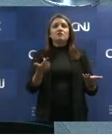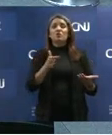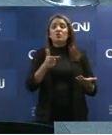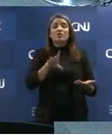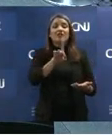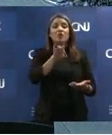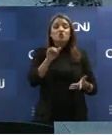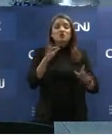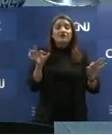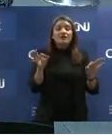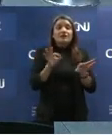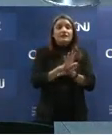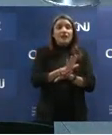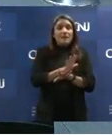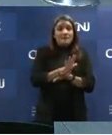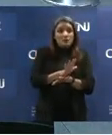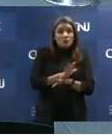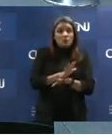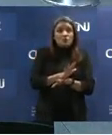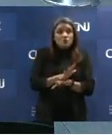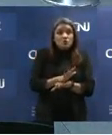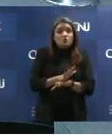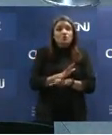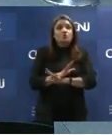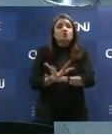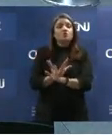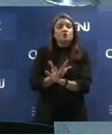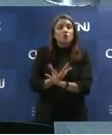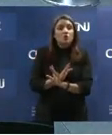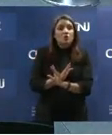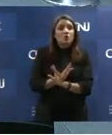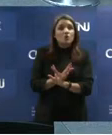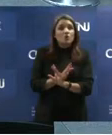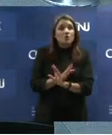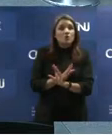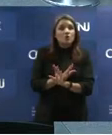e da inspeção e do término do voto do relatório